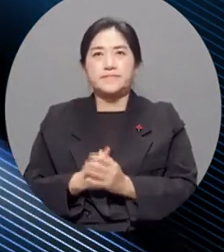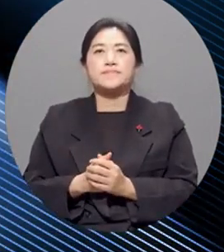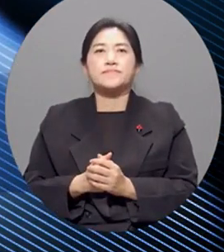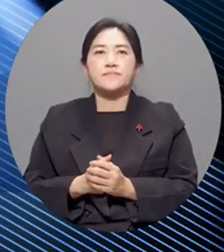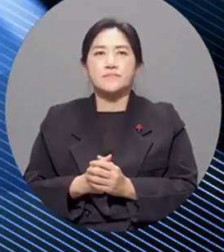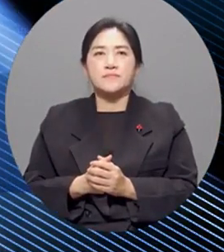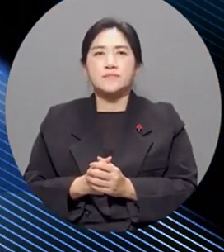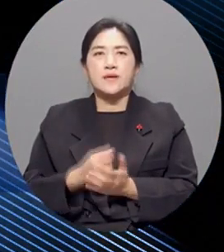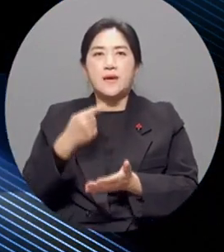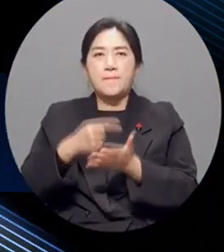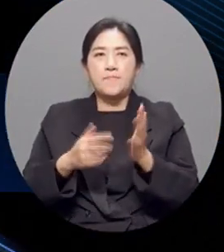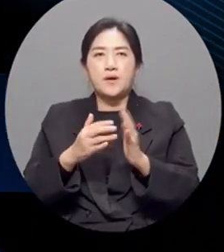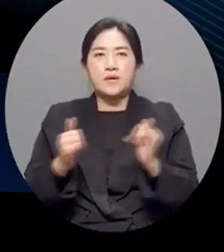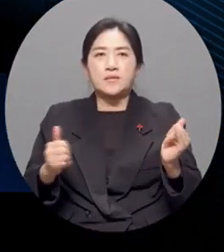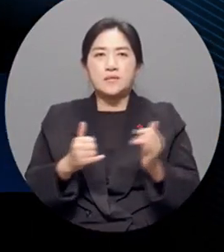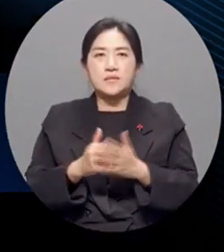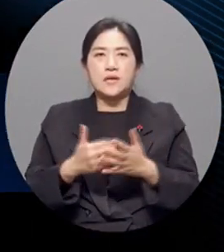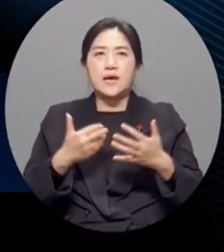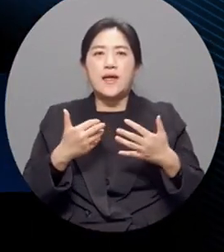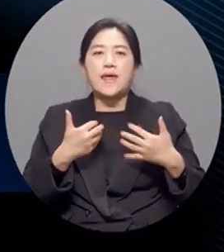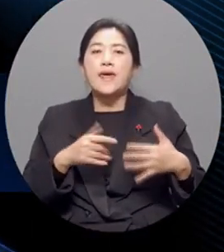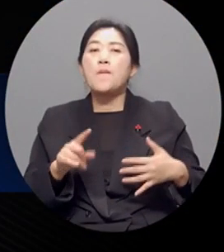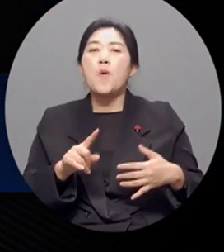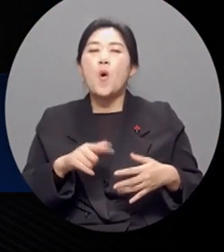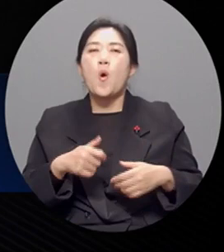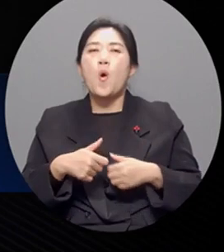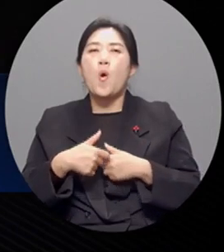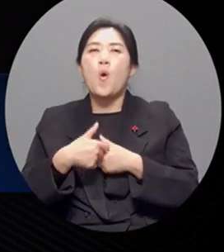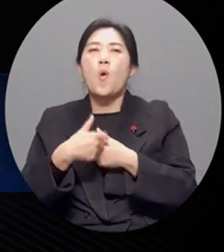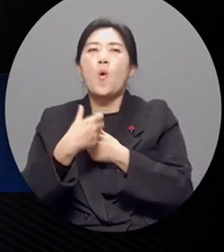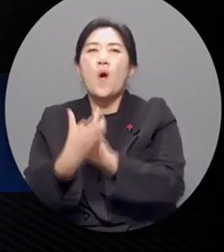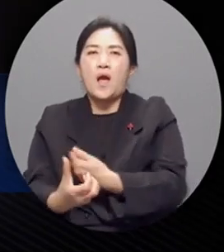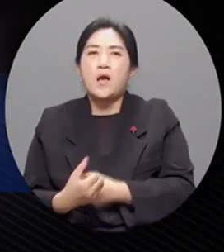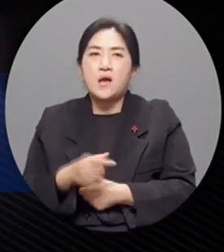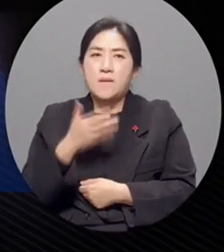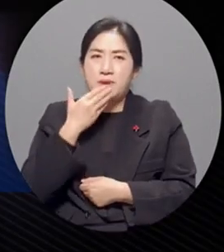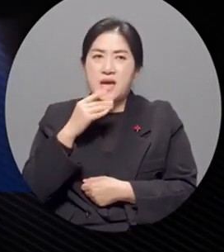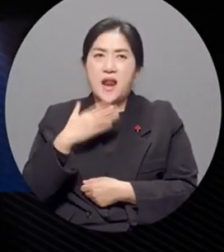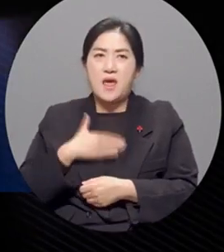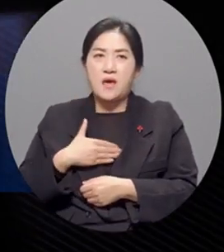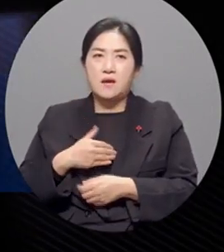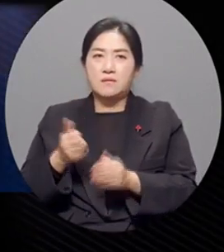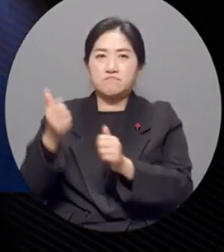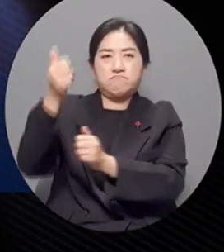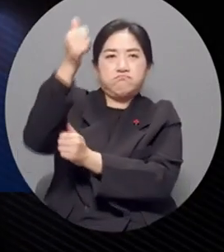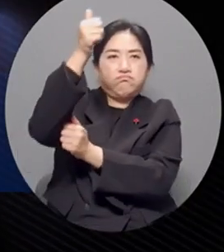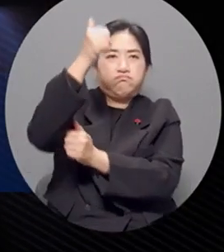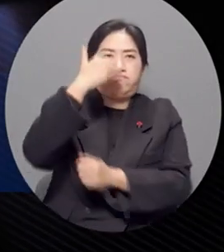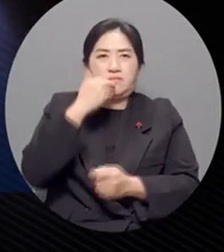보인다고 설명했습니다. (인터뷰) 피해자의 어떤 취약성을 알고 있다는 것 자체가 위계를 만들 수 있다고